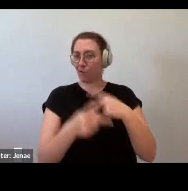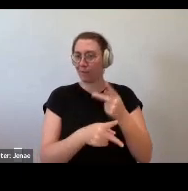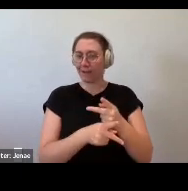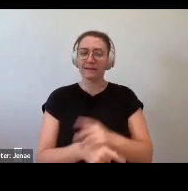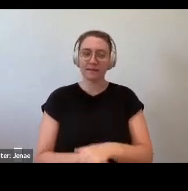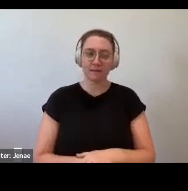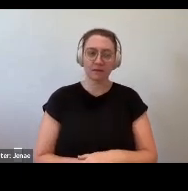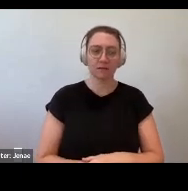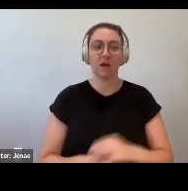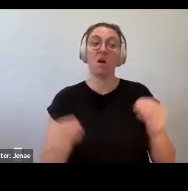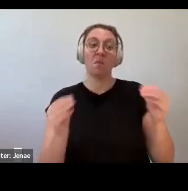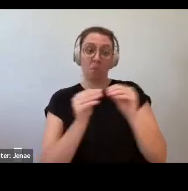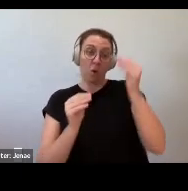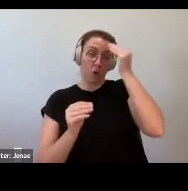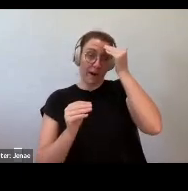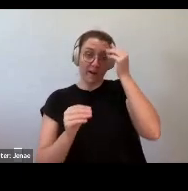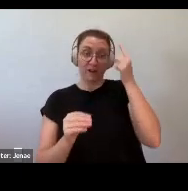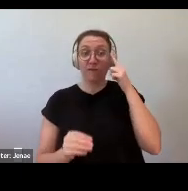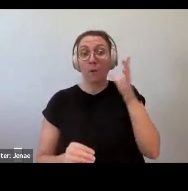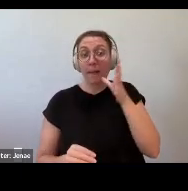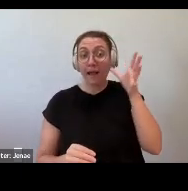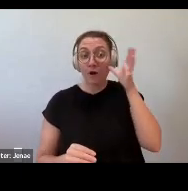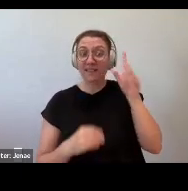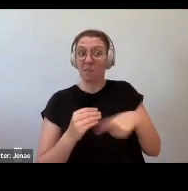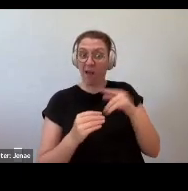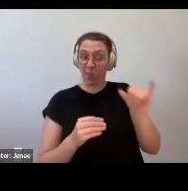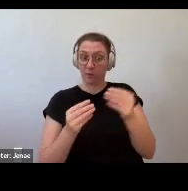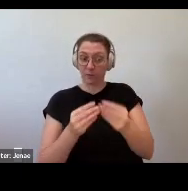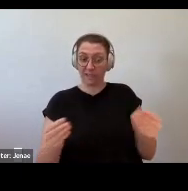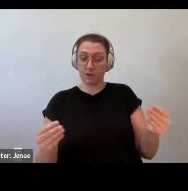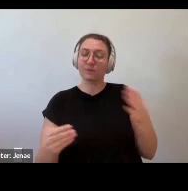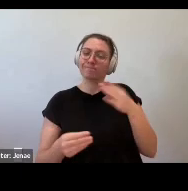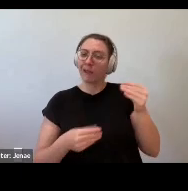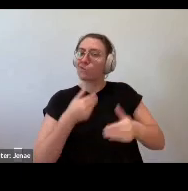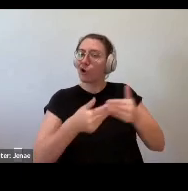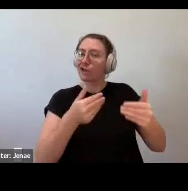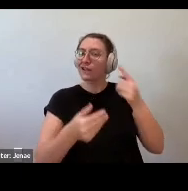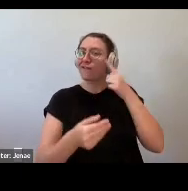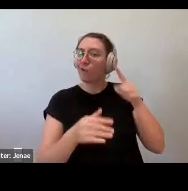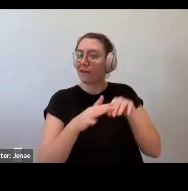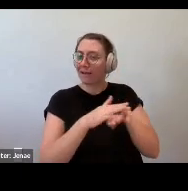los padres sobre estos materiales y el proceso de acceso. Y luego compartiremos cómo los educadores